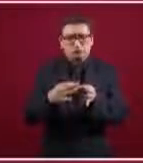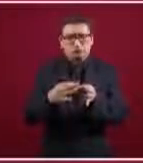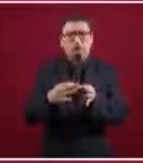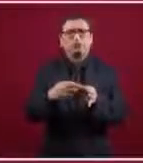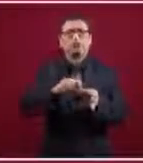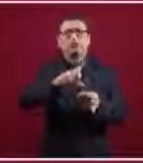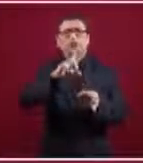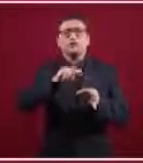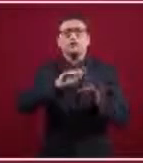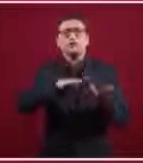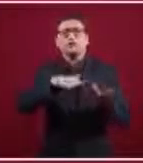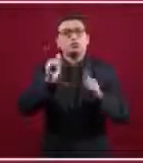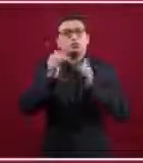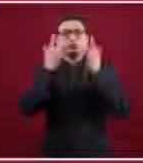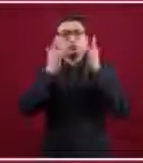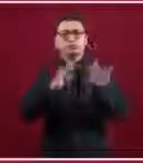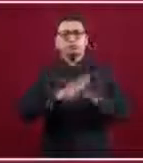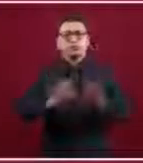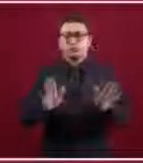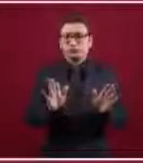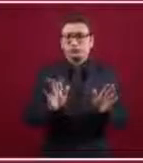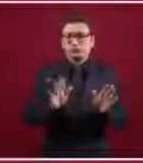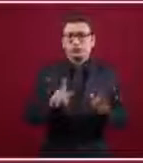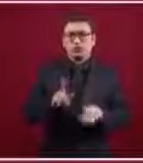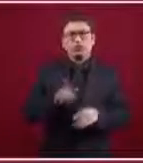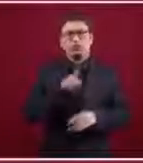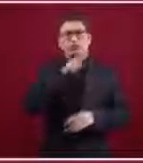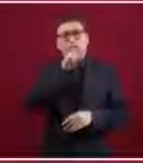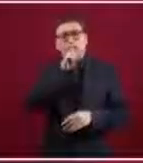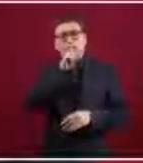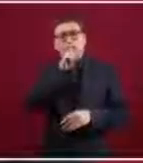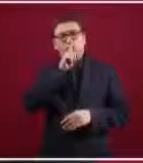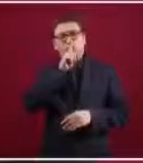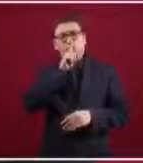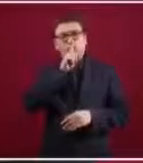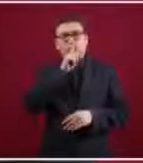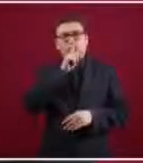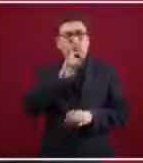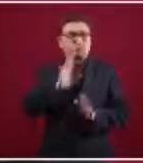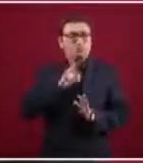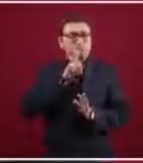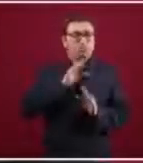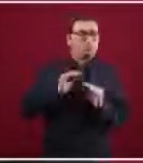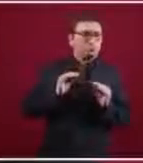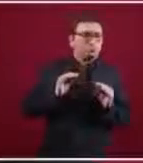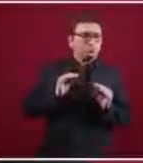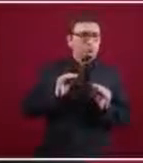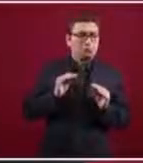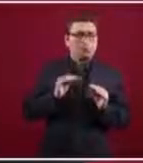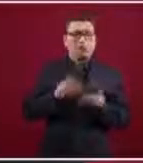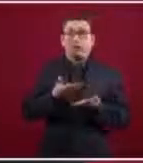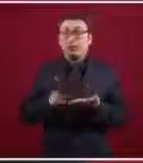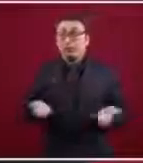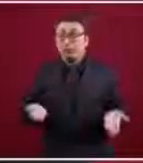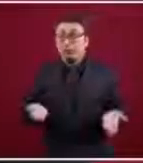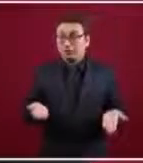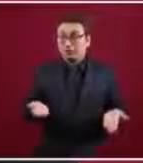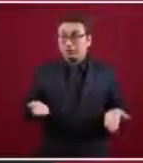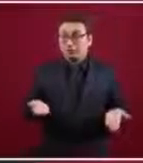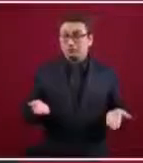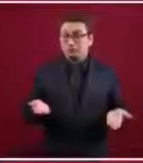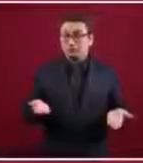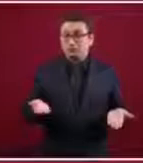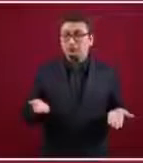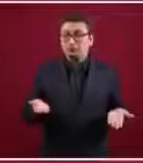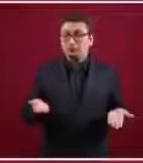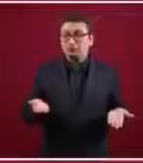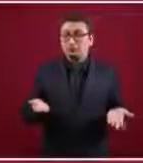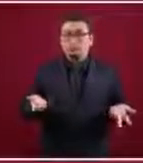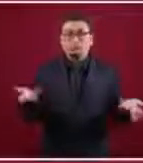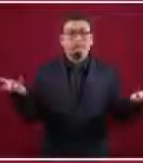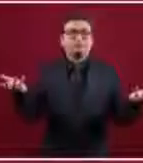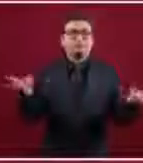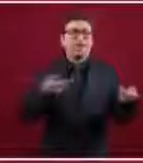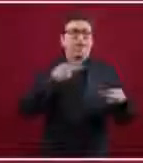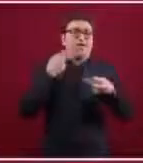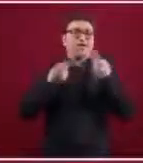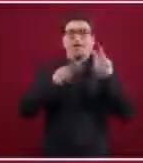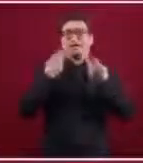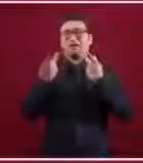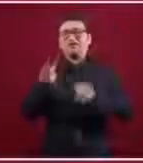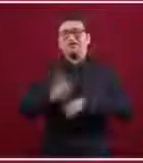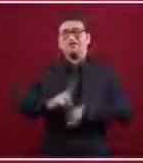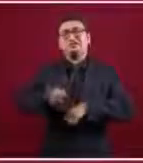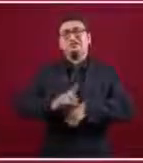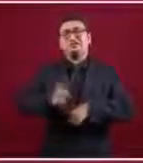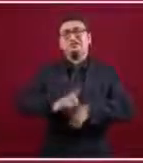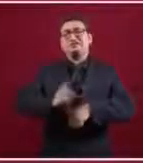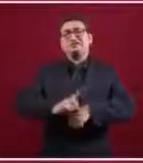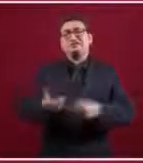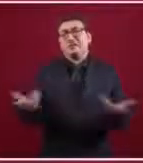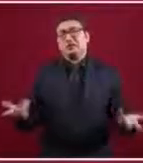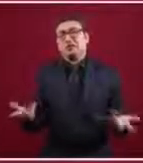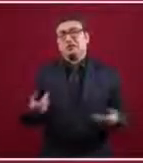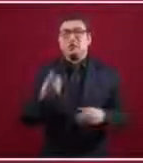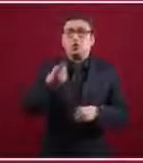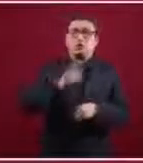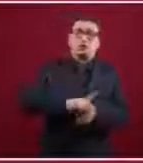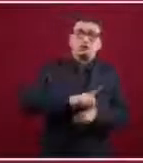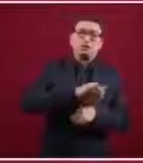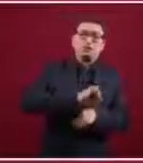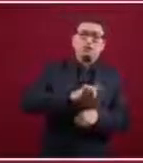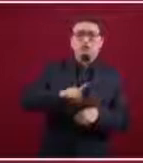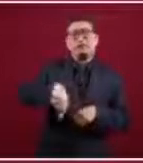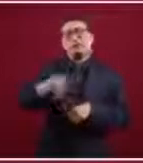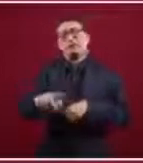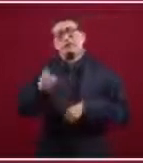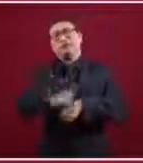y se retiraban, no hablaban y ahora hablan todos los días, un día sí y el otro también,